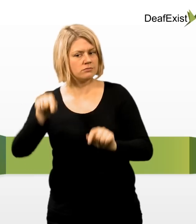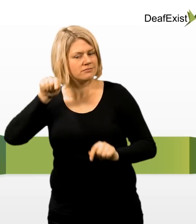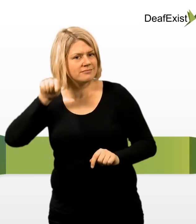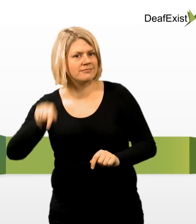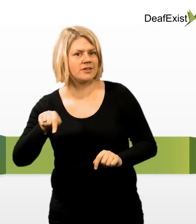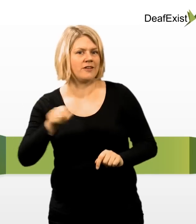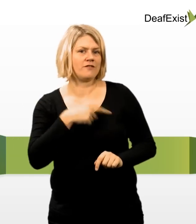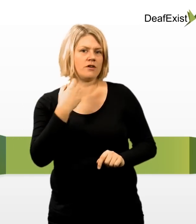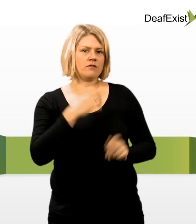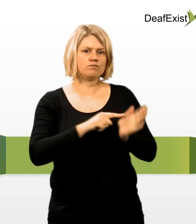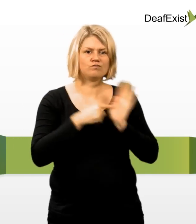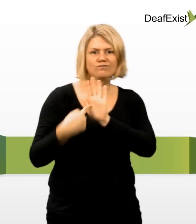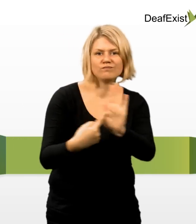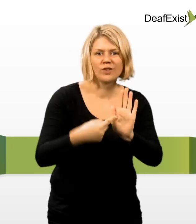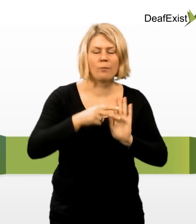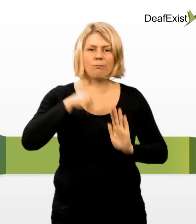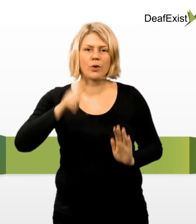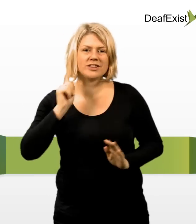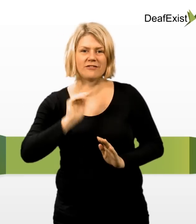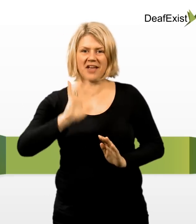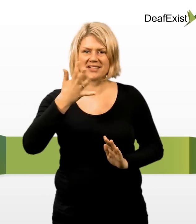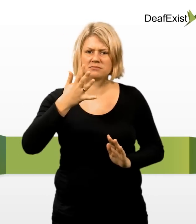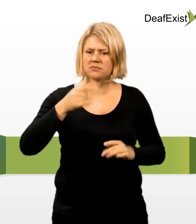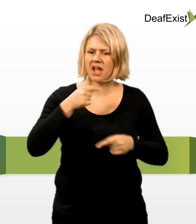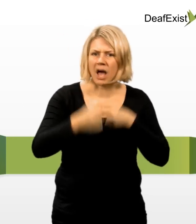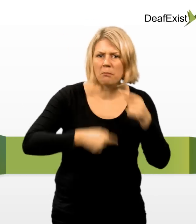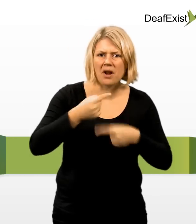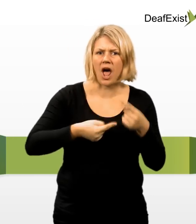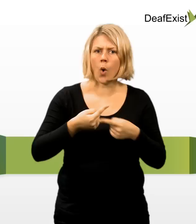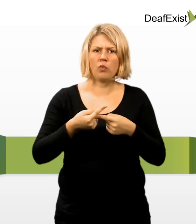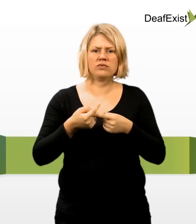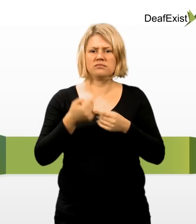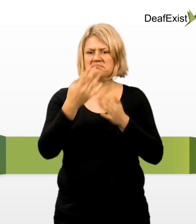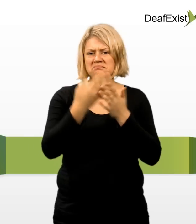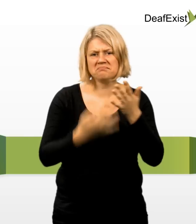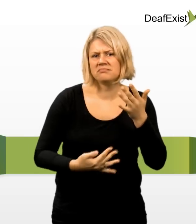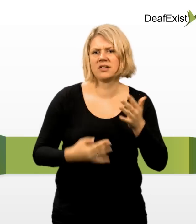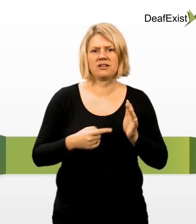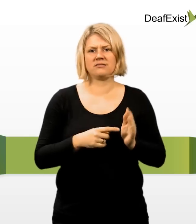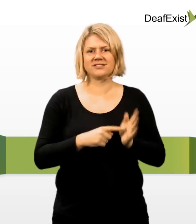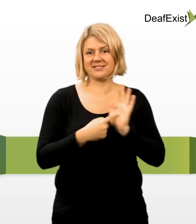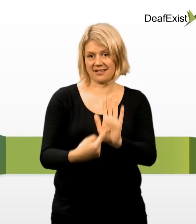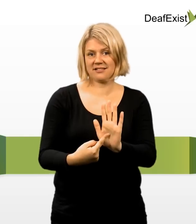Dort werden wir unter anderem den Ablauf des Projekts DeafExist präsentieren.